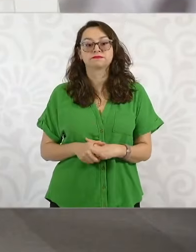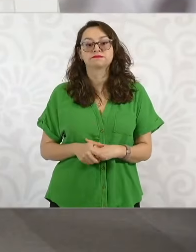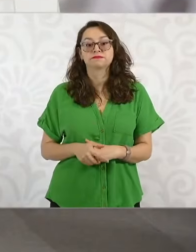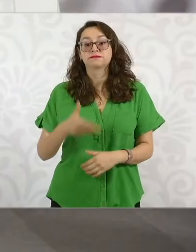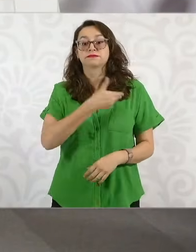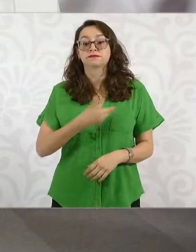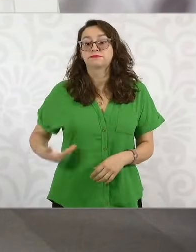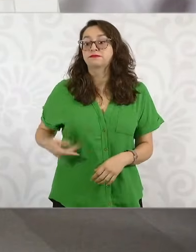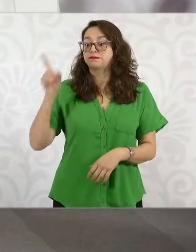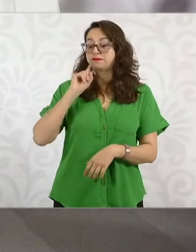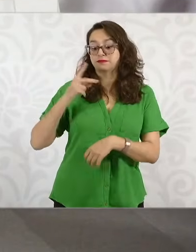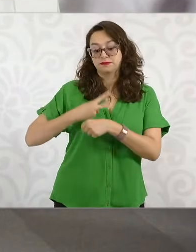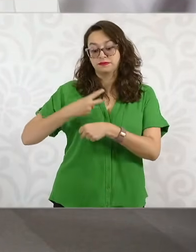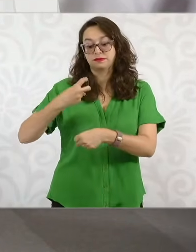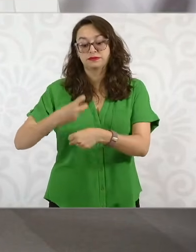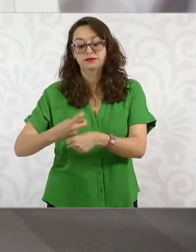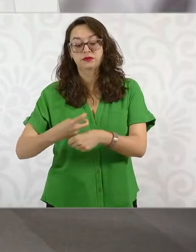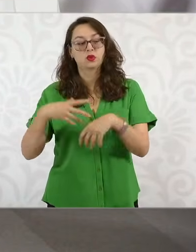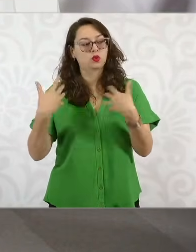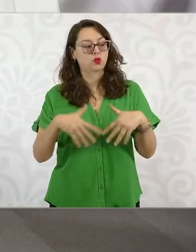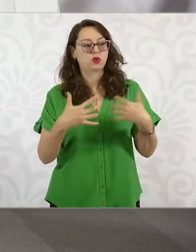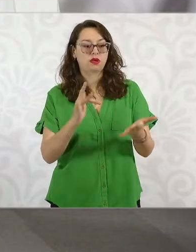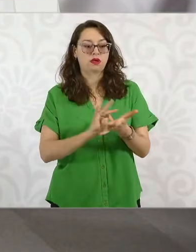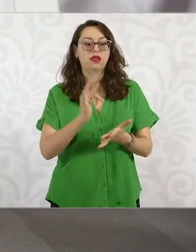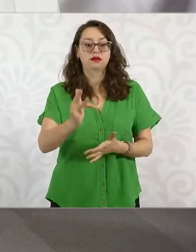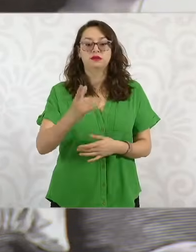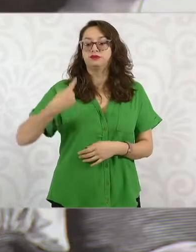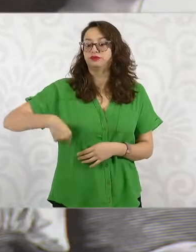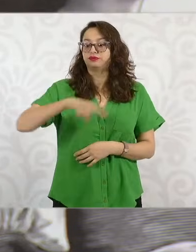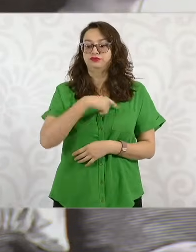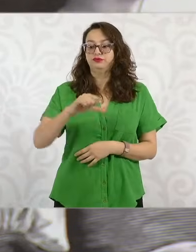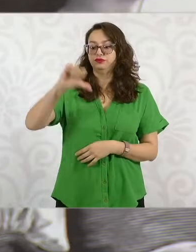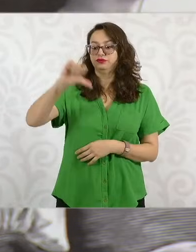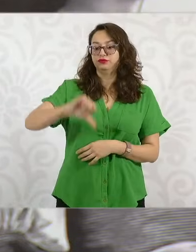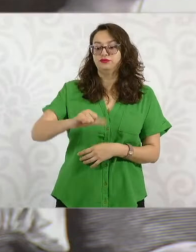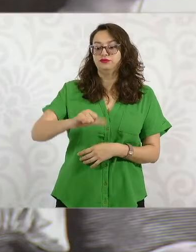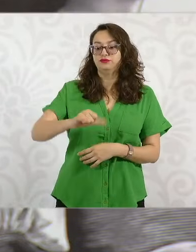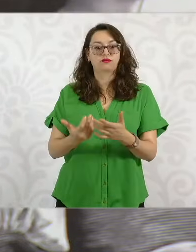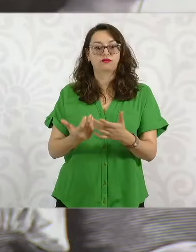de la República. Para es un honor participar esta mañana junto con la Secretaría de Salud. También